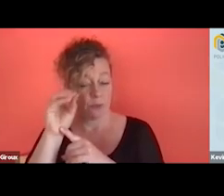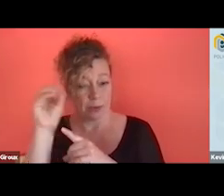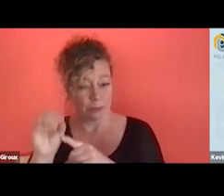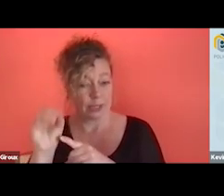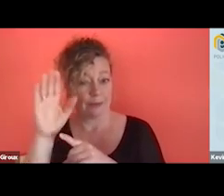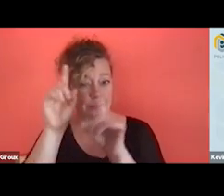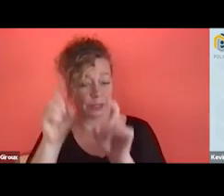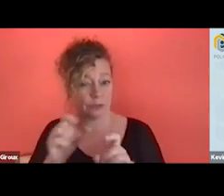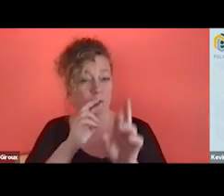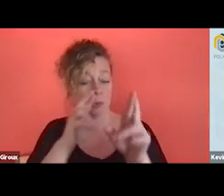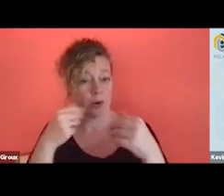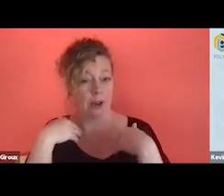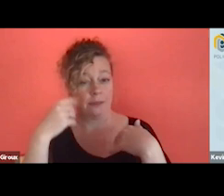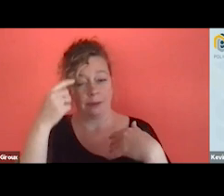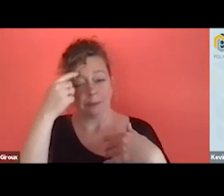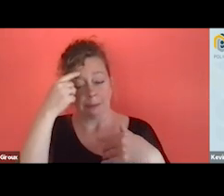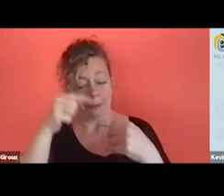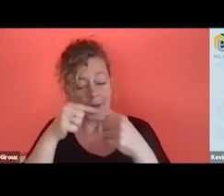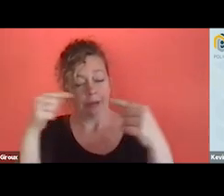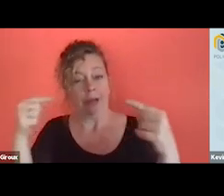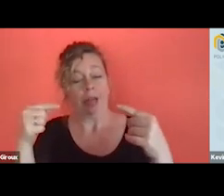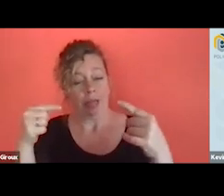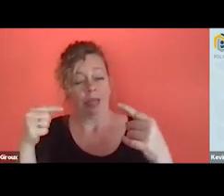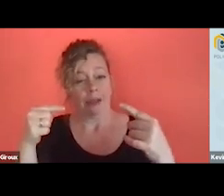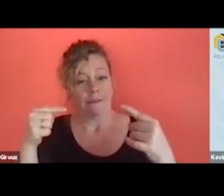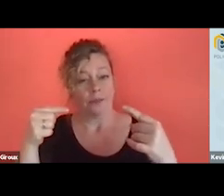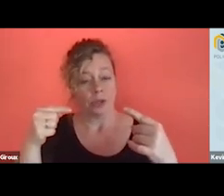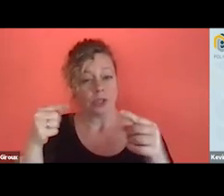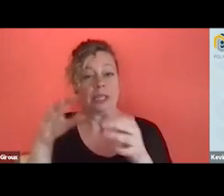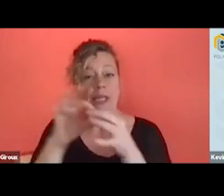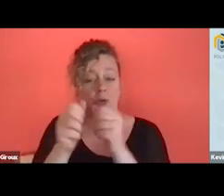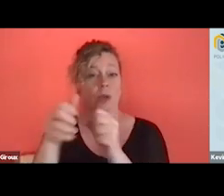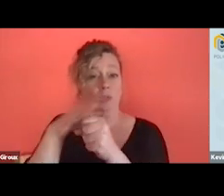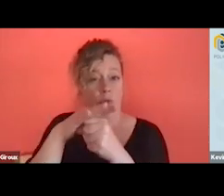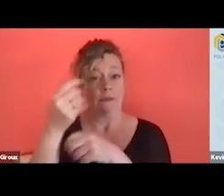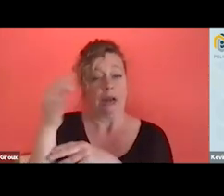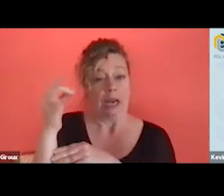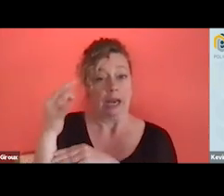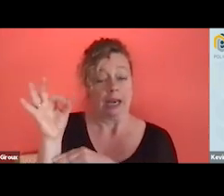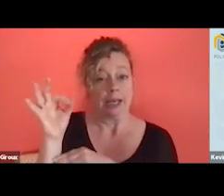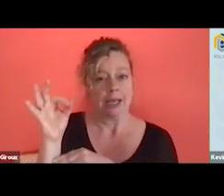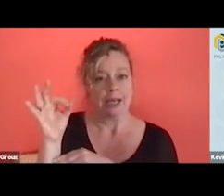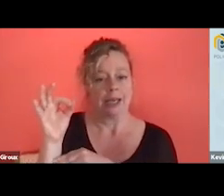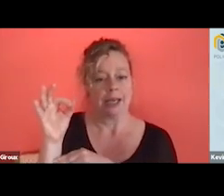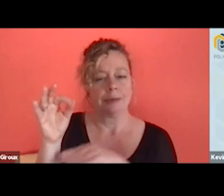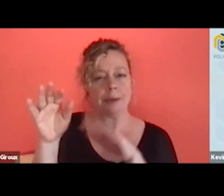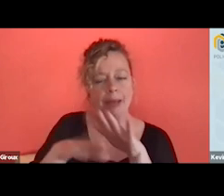que informaron tener síntomas adversos de salud mental relacionados con COVID-19. Basándose únicamente en esa información,